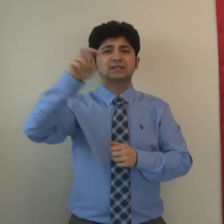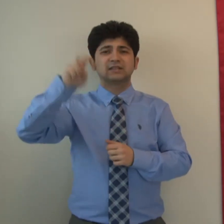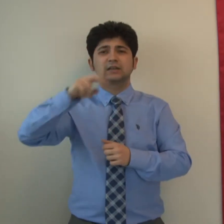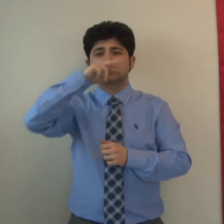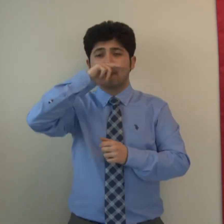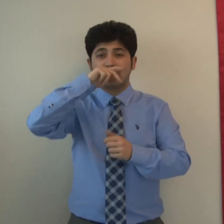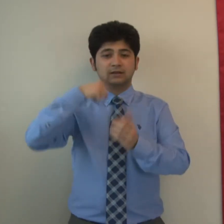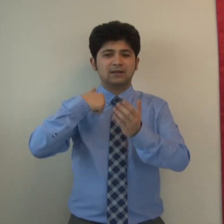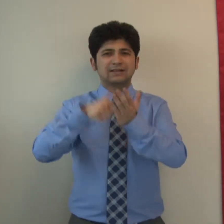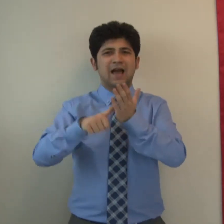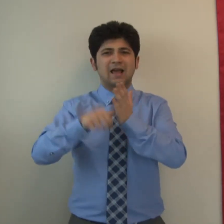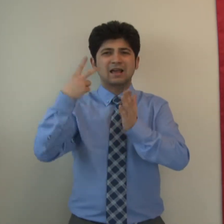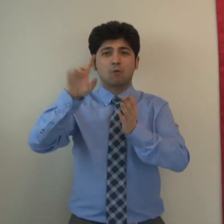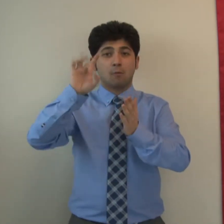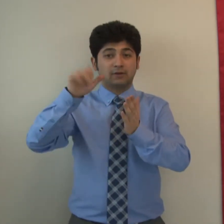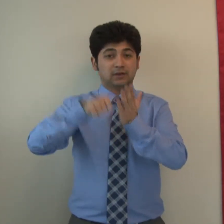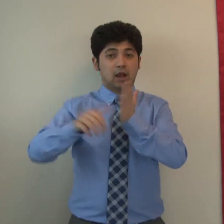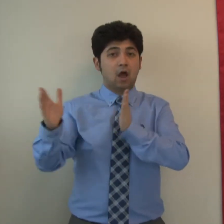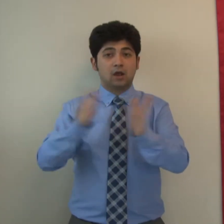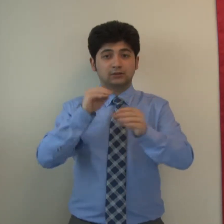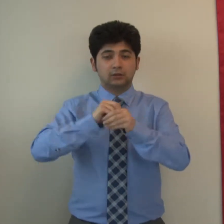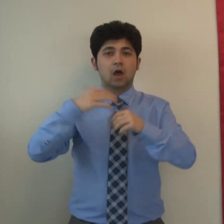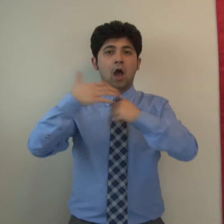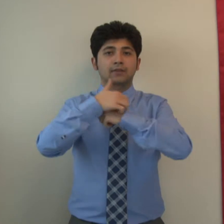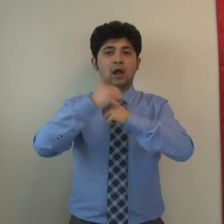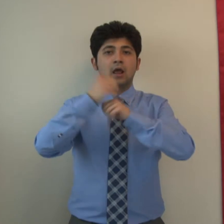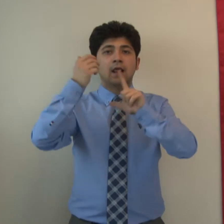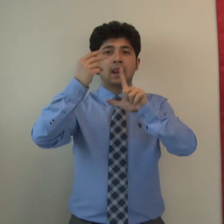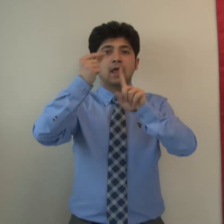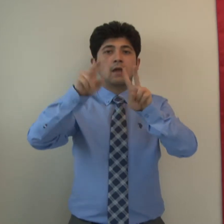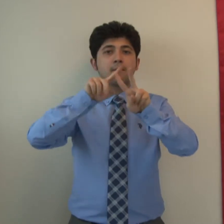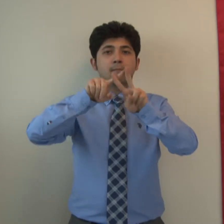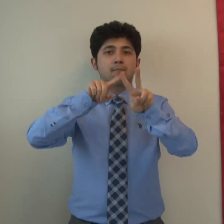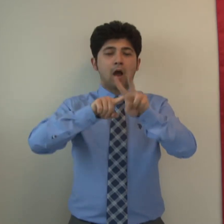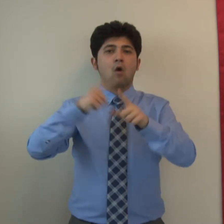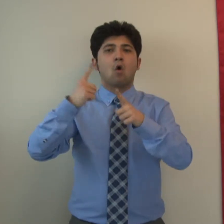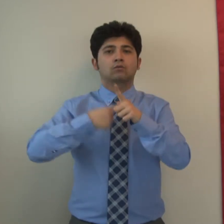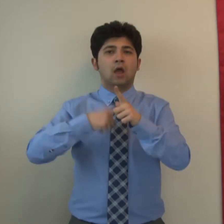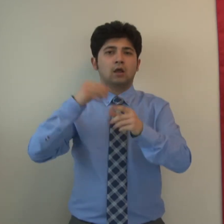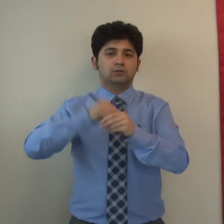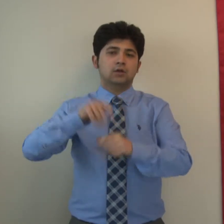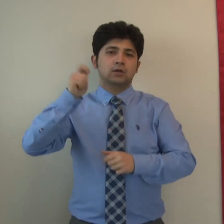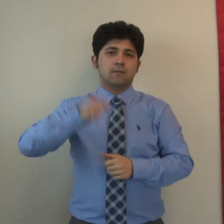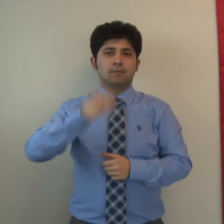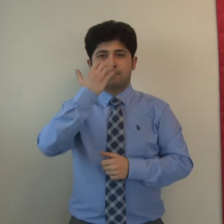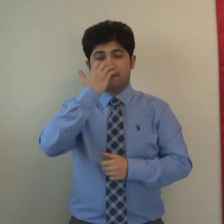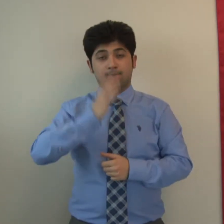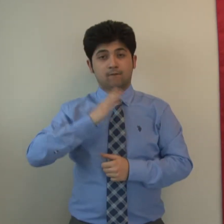5-8 Mart 2015 tarihlerinde Antalya Limak Limra Oteli’nde gerçekleştirilecektir.